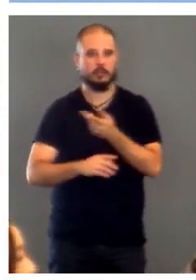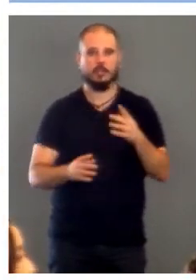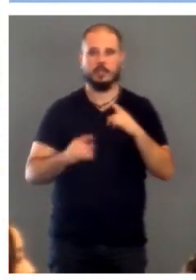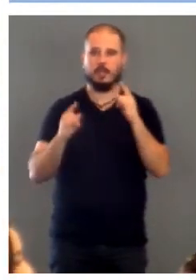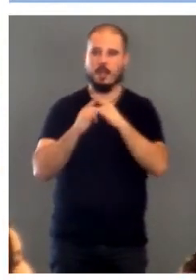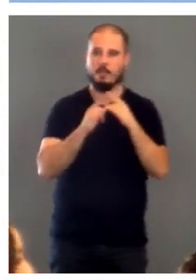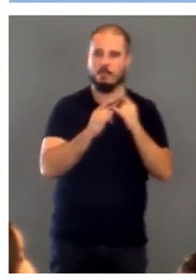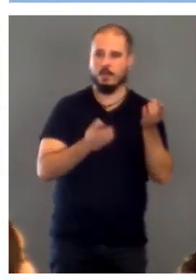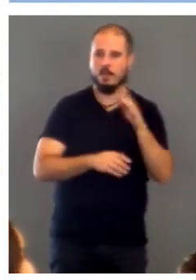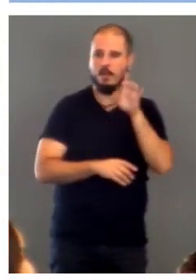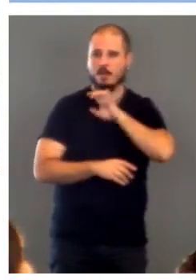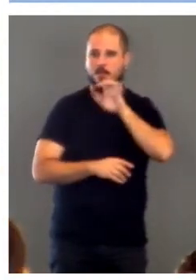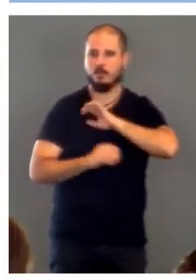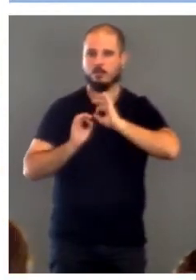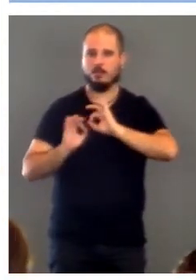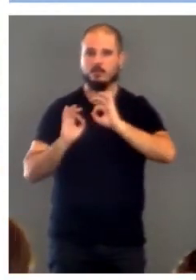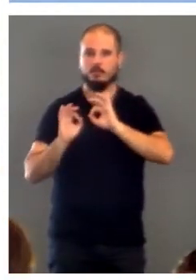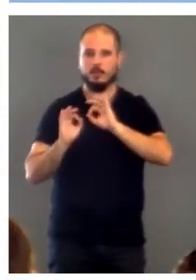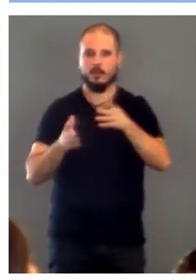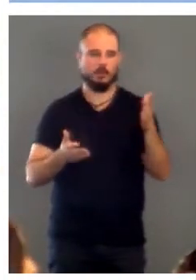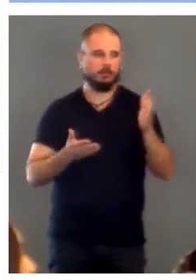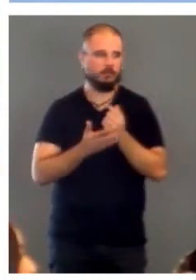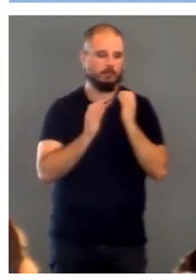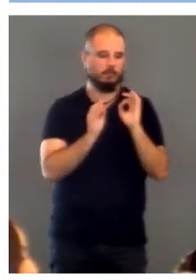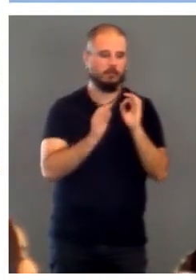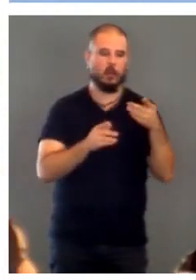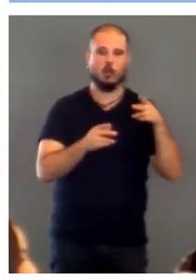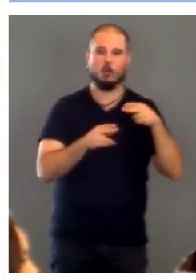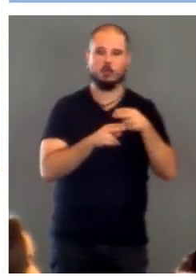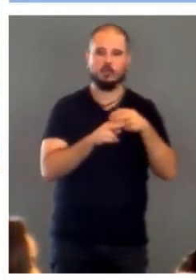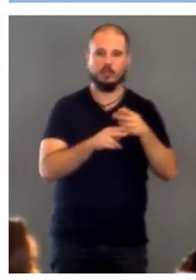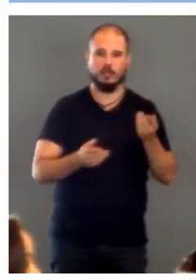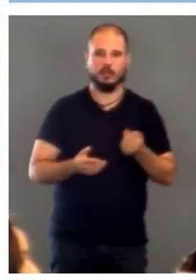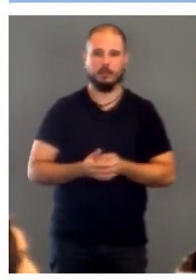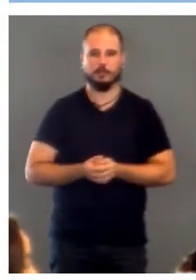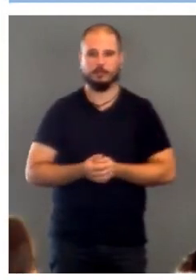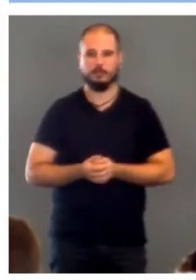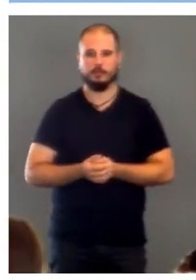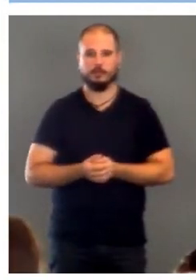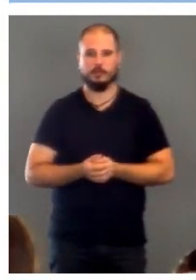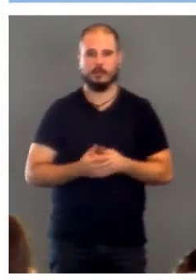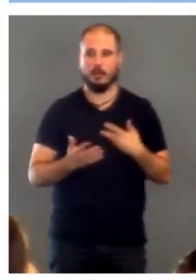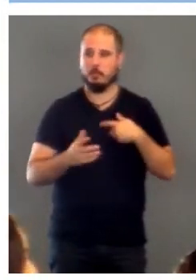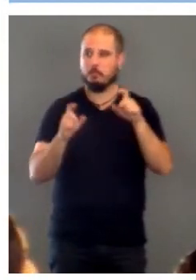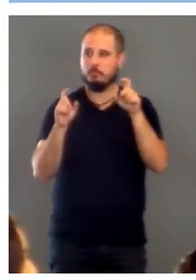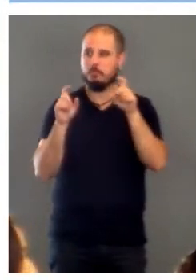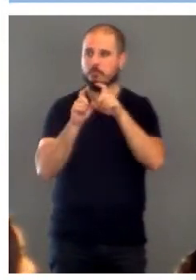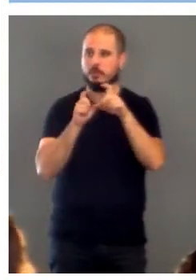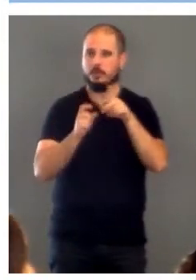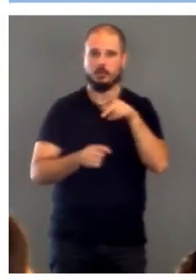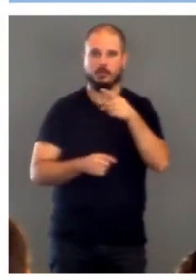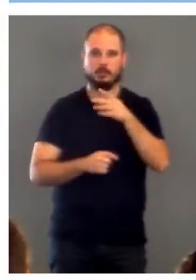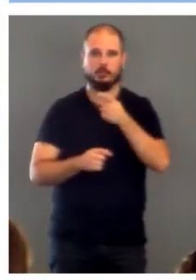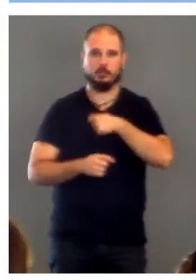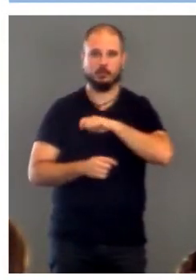Y todo lo que es el área de la cuchillería Eh es una empresa que Está en toda España tenemos 10 comerciales